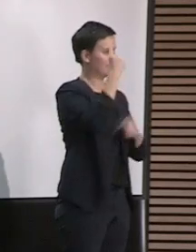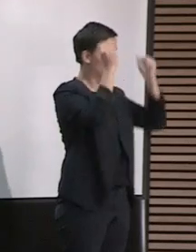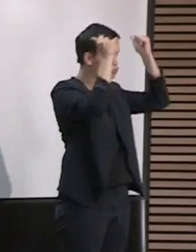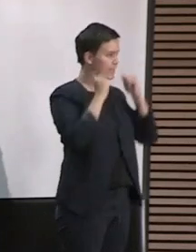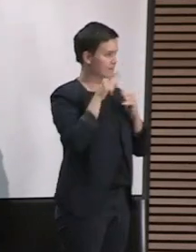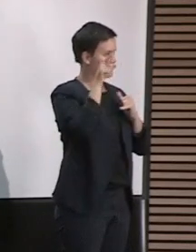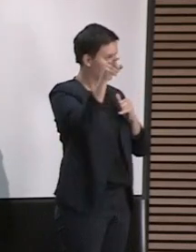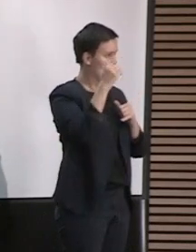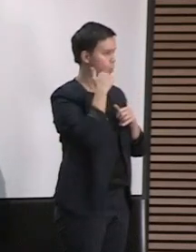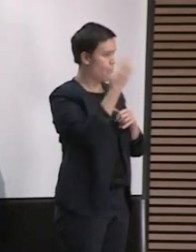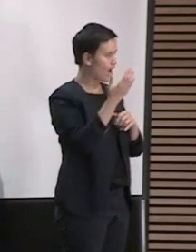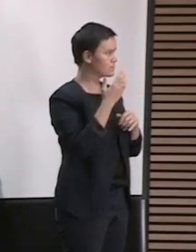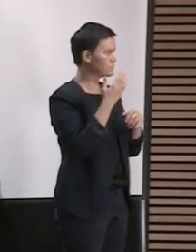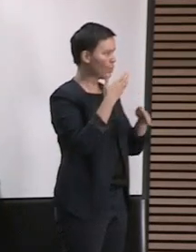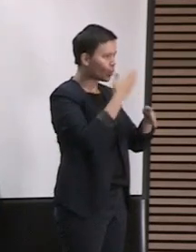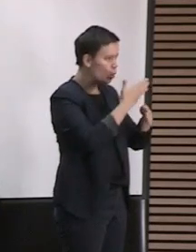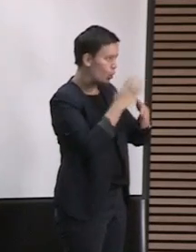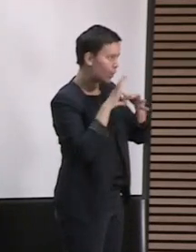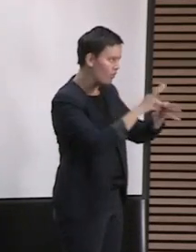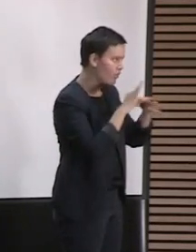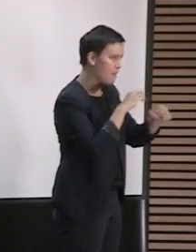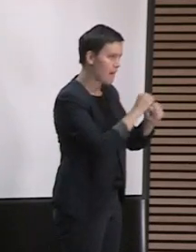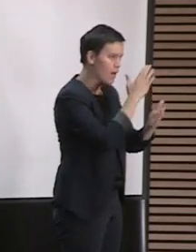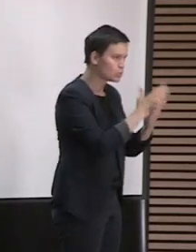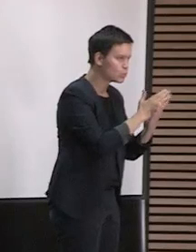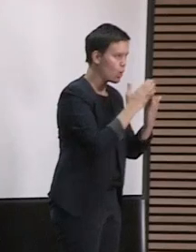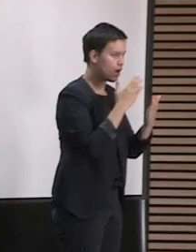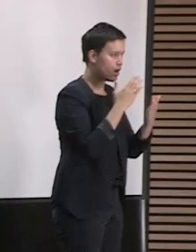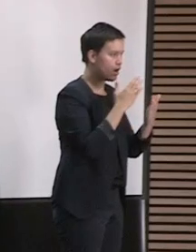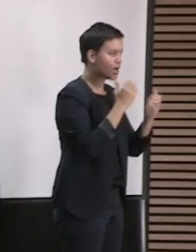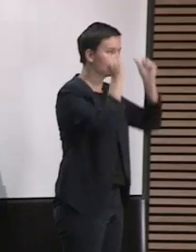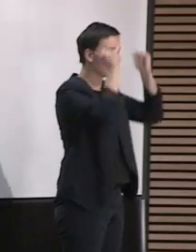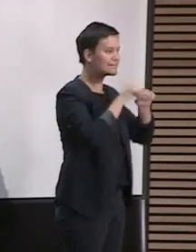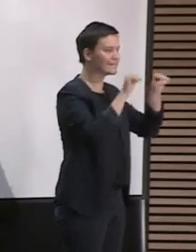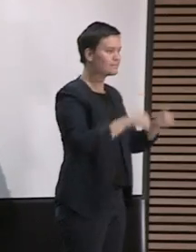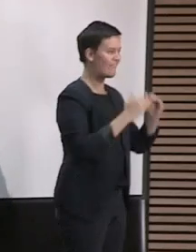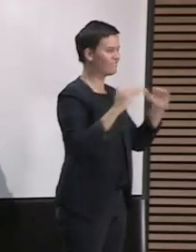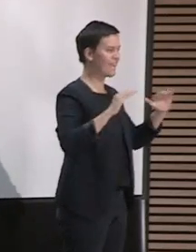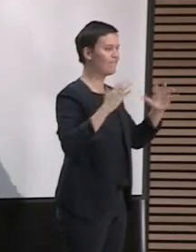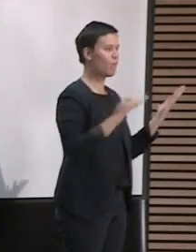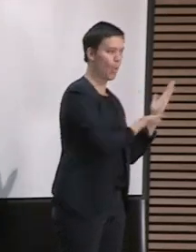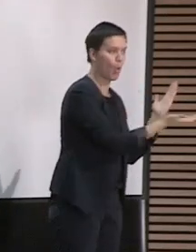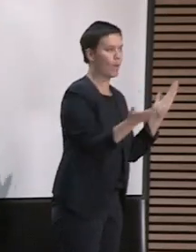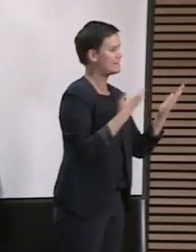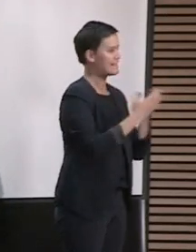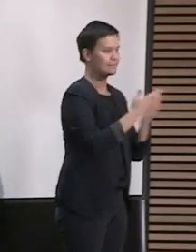roto i te tari, ina koa. Na